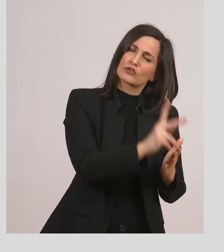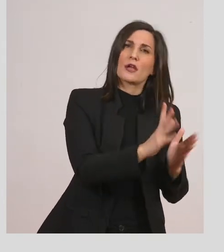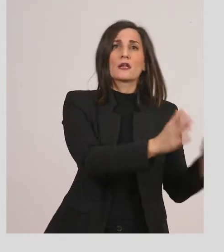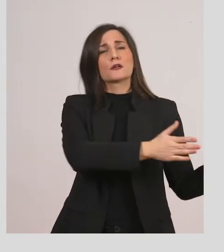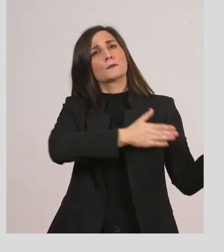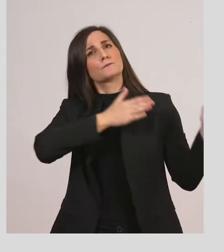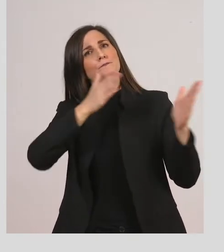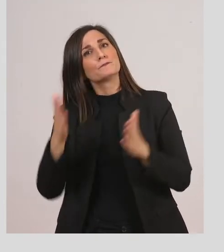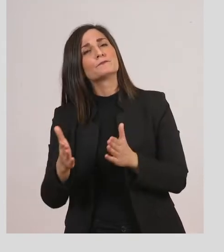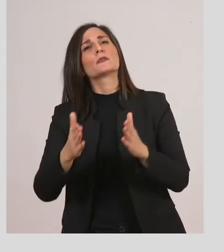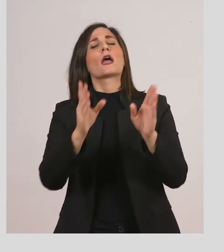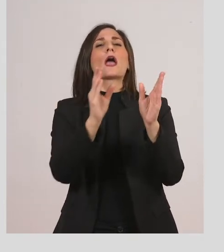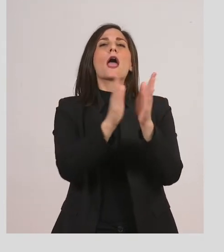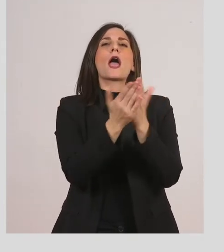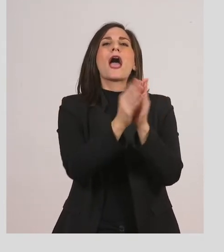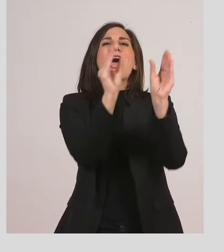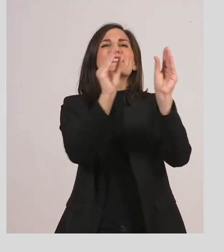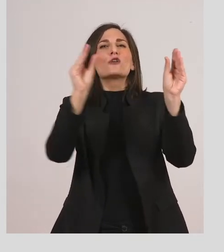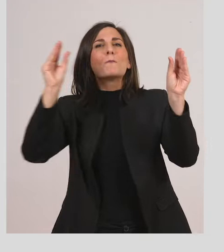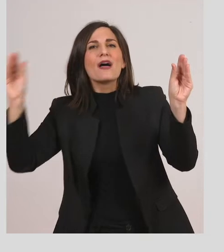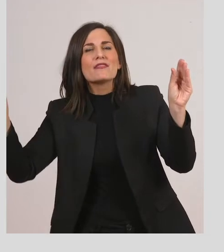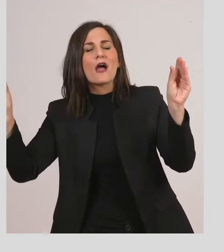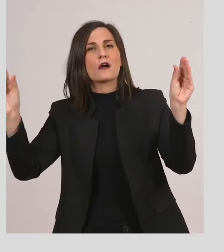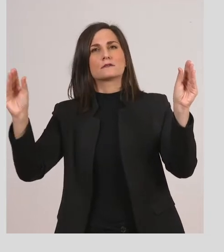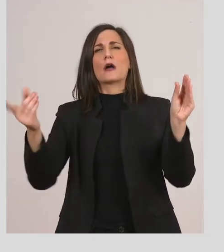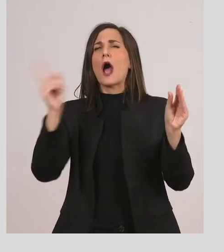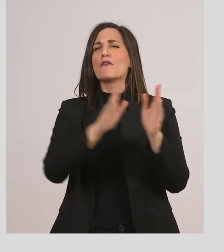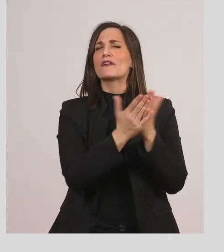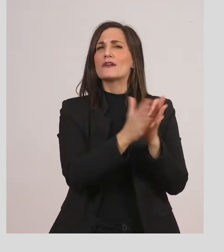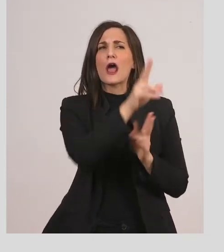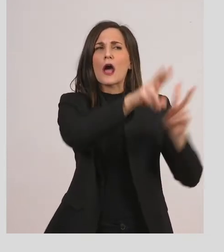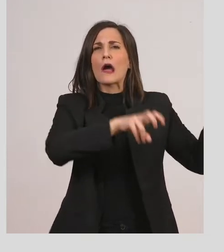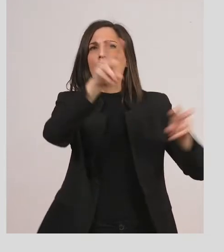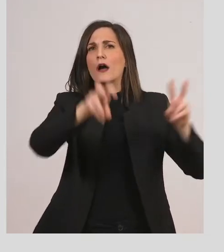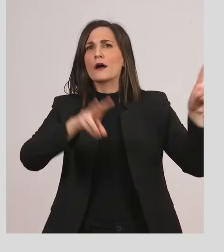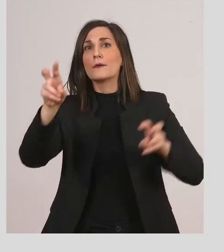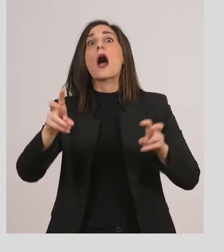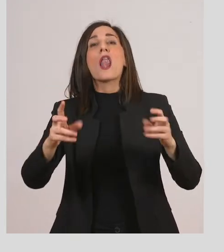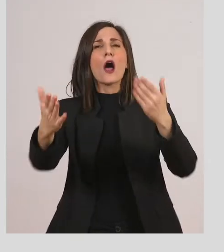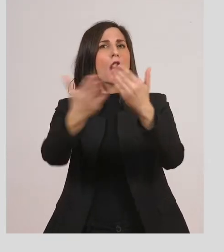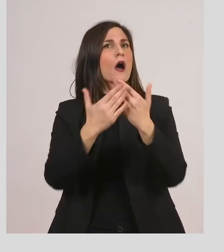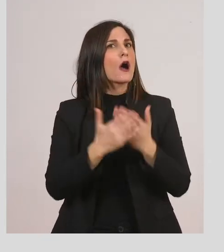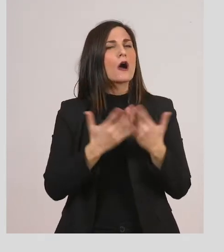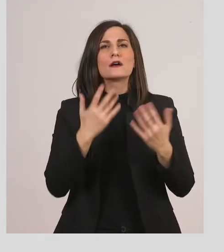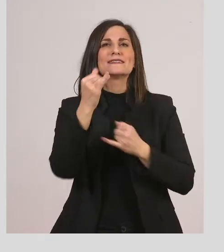για παράδειγμα η εγκυκλοπαίδεια, κάποιο άλλο βιβλίο, πολύ μεγάλη βοήθεια μπορούμε να πάρουμε και από το διαδίκτυο.